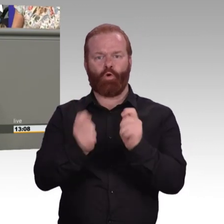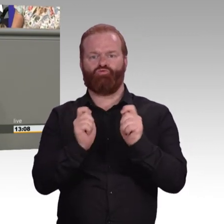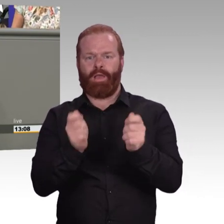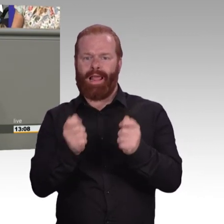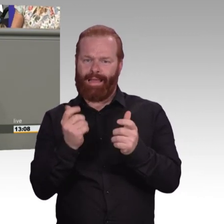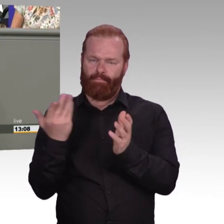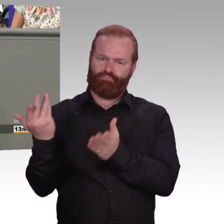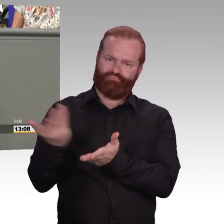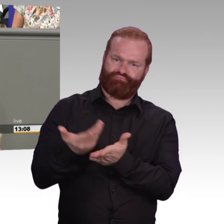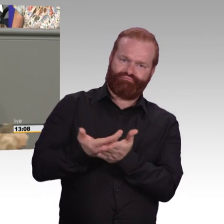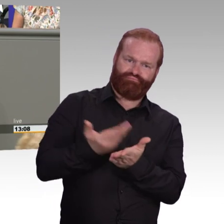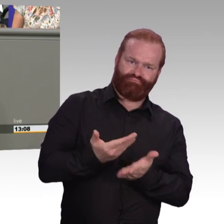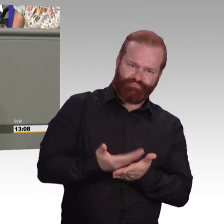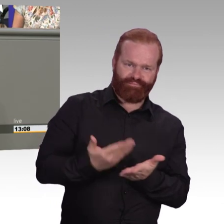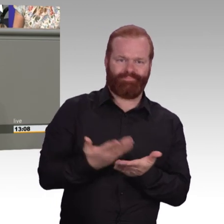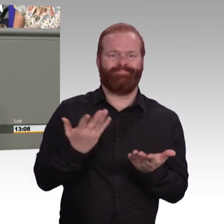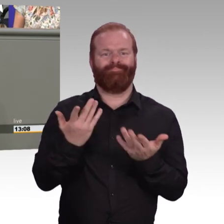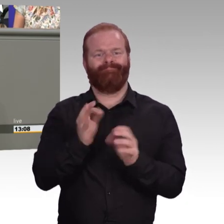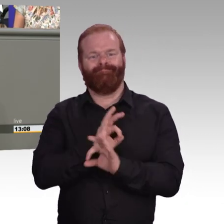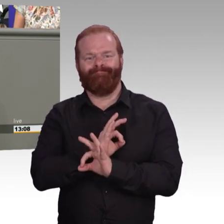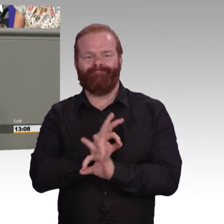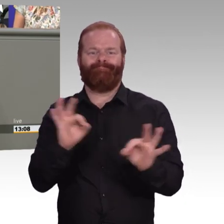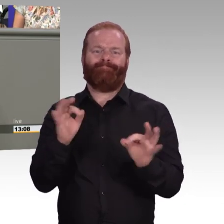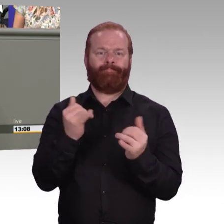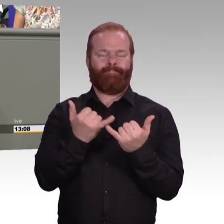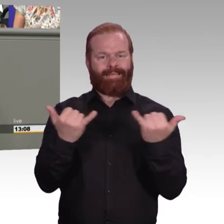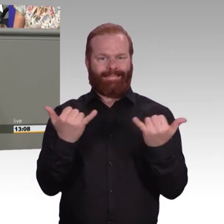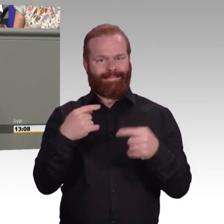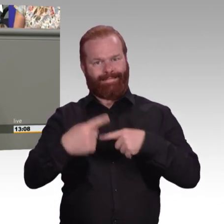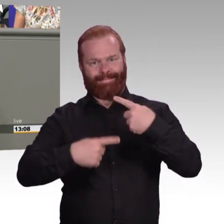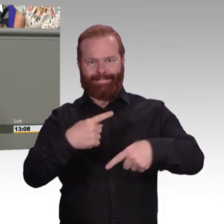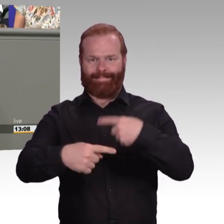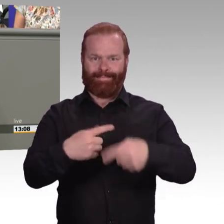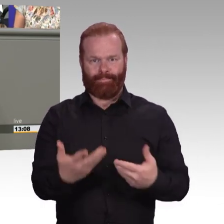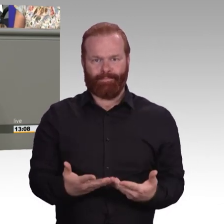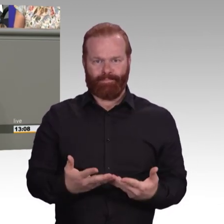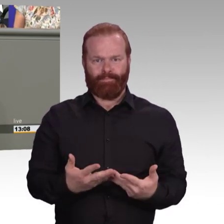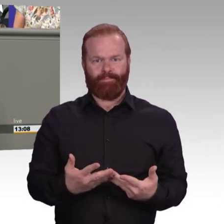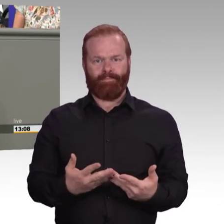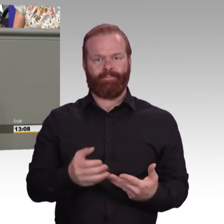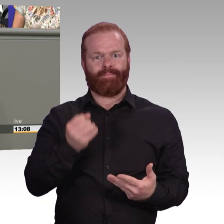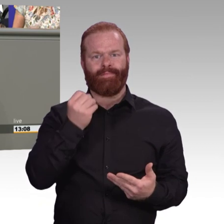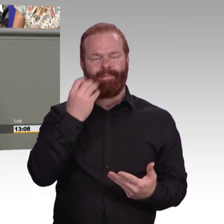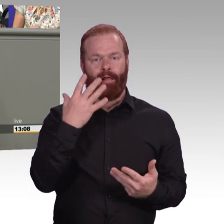dass wir die bestmöglichen Voraussetzungen dafür schaffen möchten, dass Kinder sich zu eigenständigen Persönlichkeiten